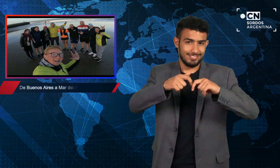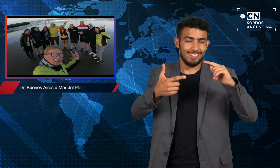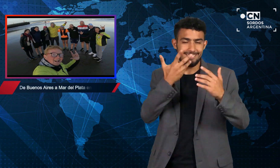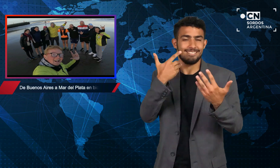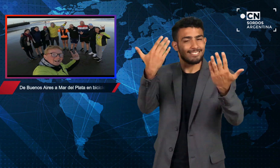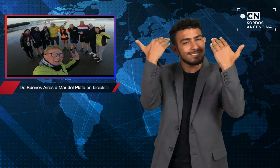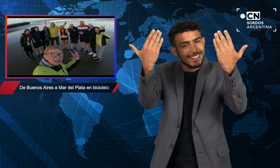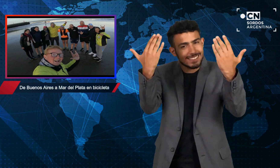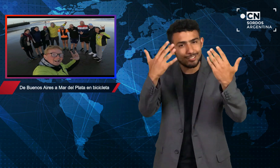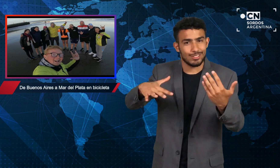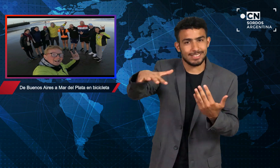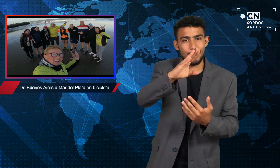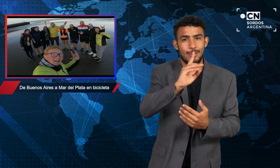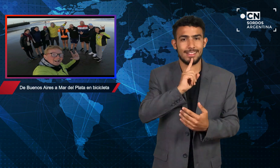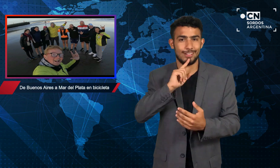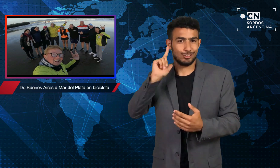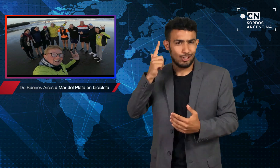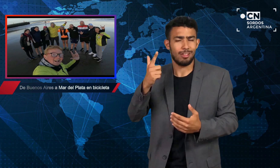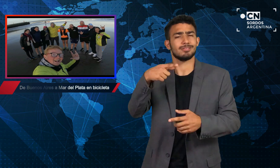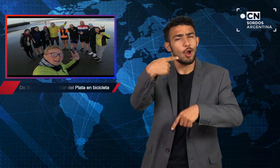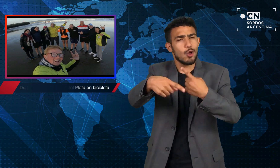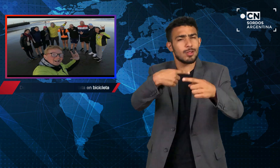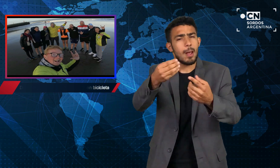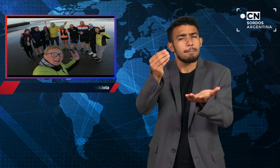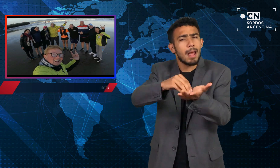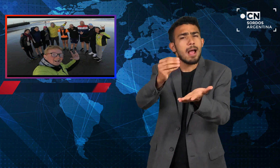Nosotros desde acá los felicitamos y pedimos que sigan luchando